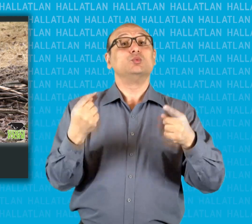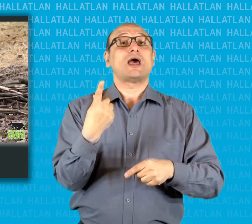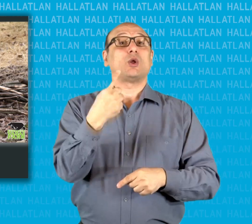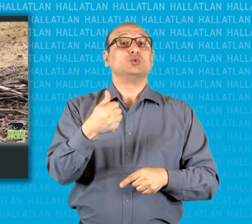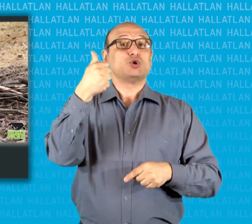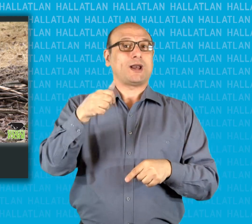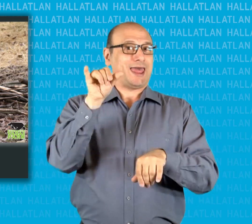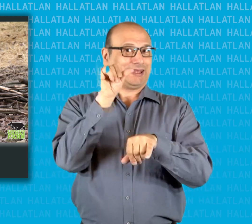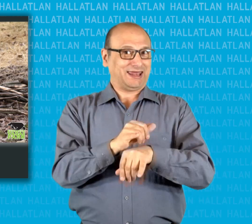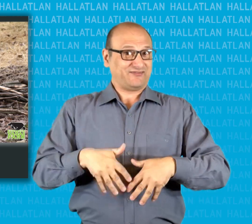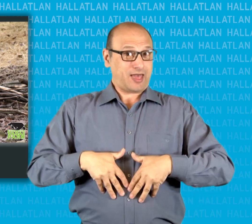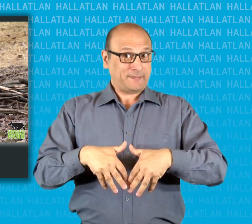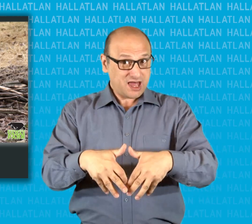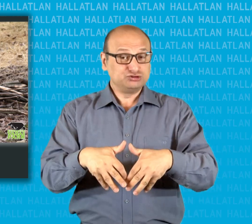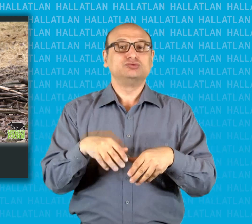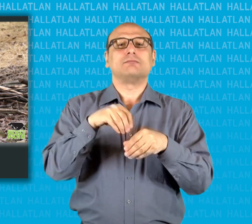az átlagosan 21 hetes vemhesség után